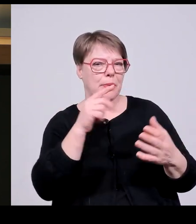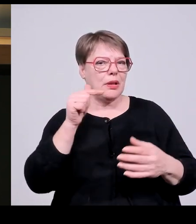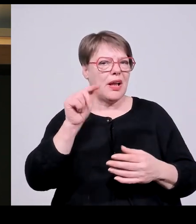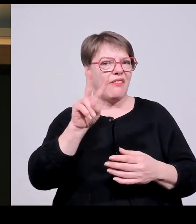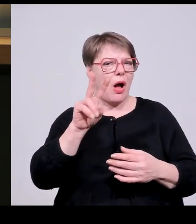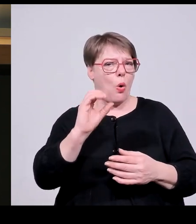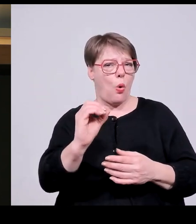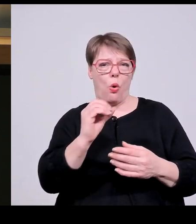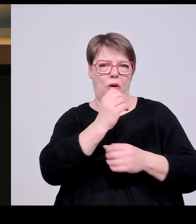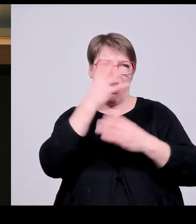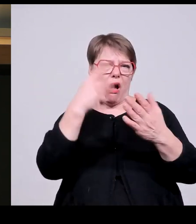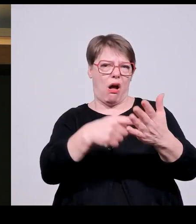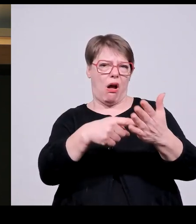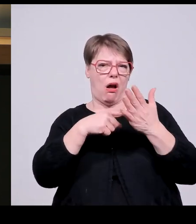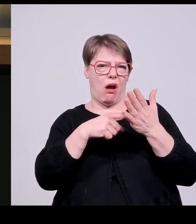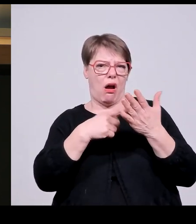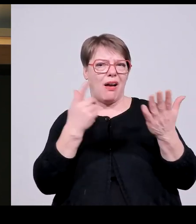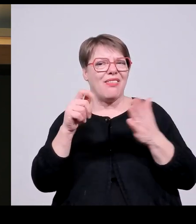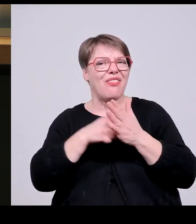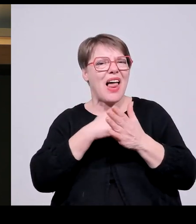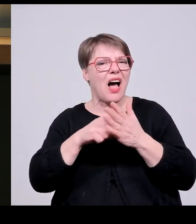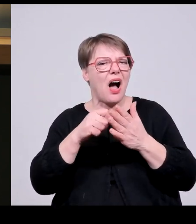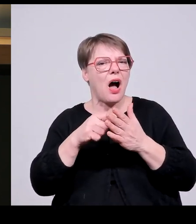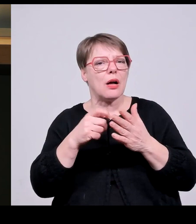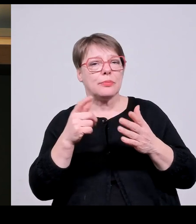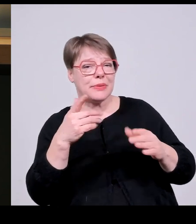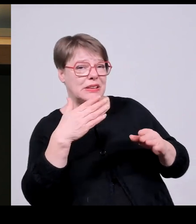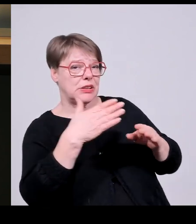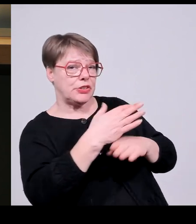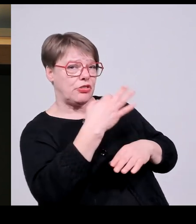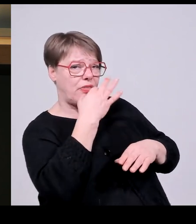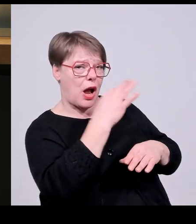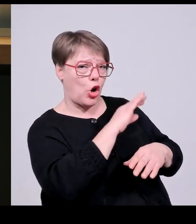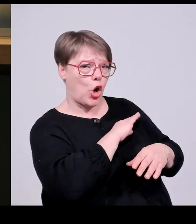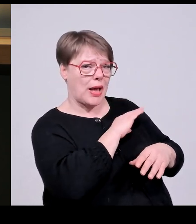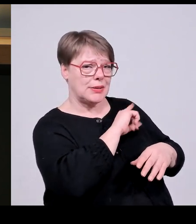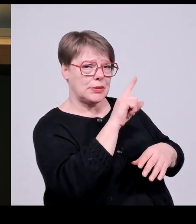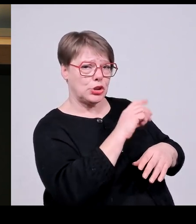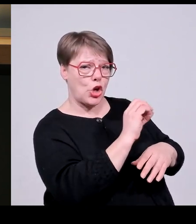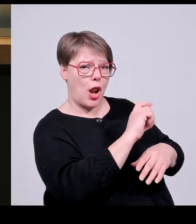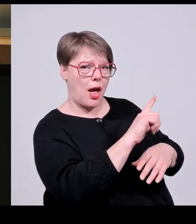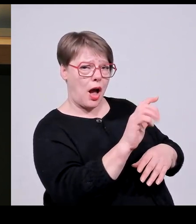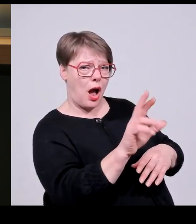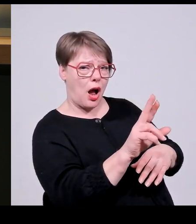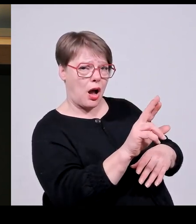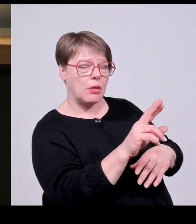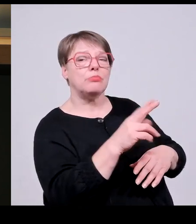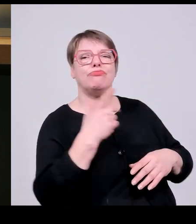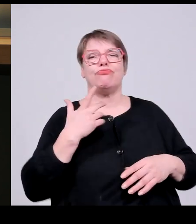Weil sie so bei Risse zwischen Koalitionspartne. Können Sie uns aufklären, wie stark der Riss zwischen der CDU